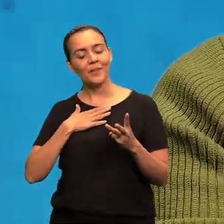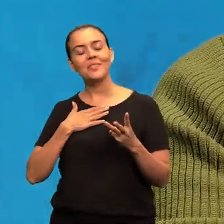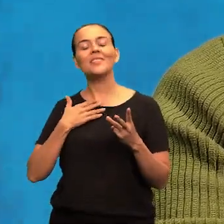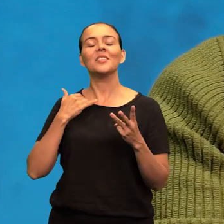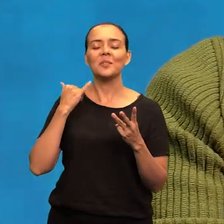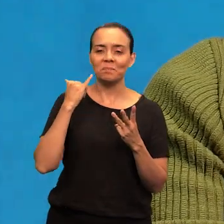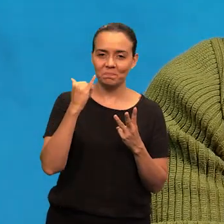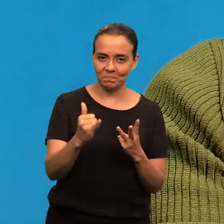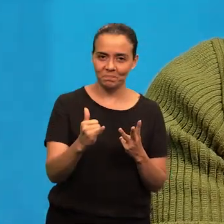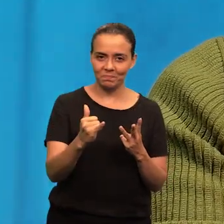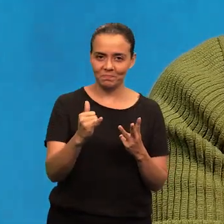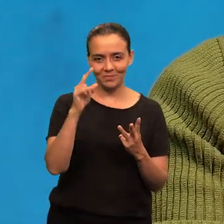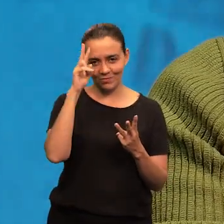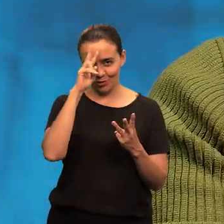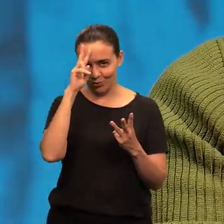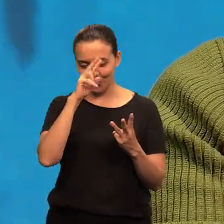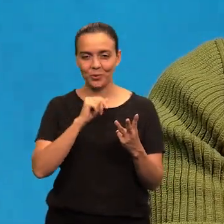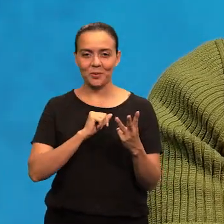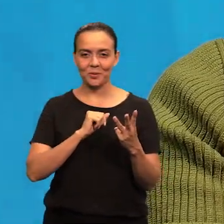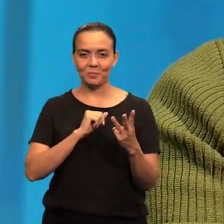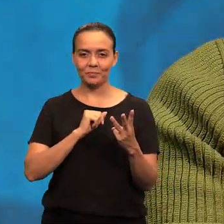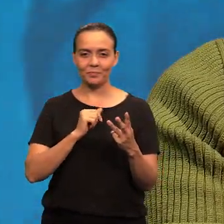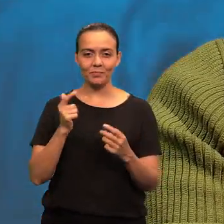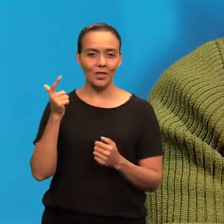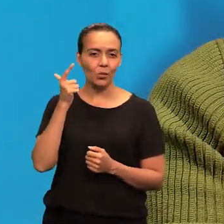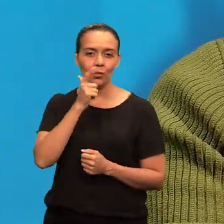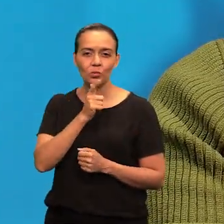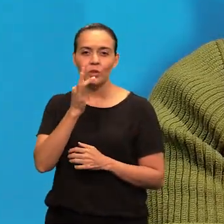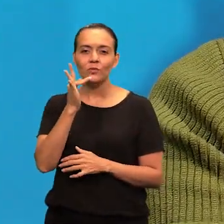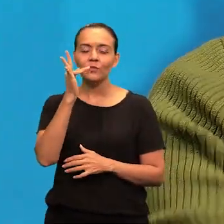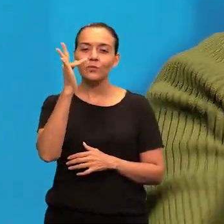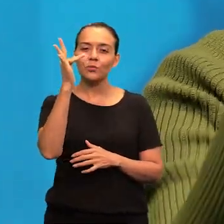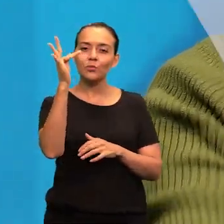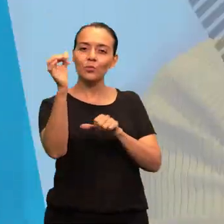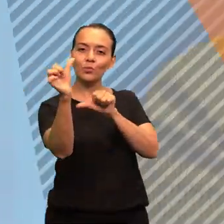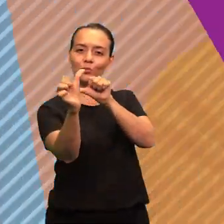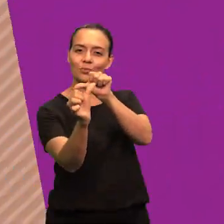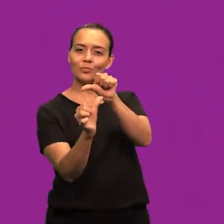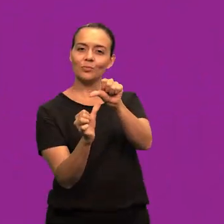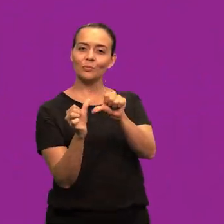para poder olhar para o futuro e transformar o futuro.